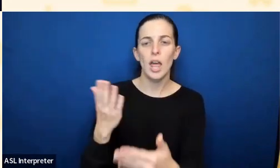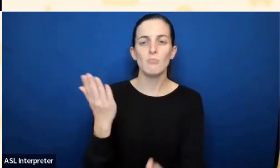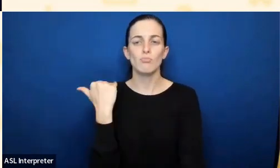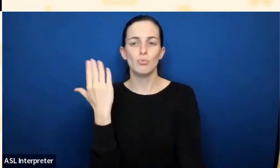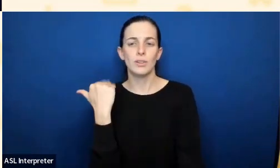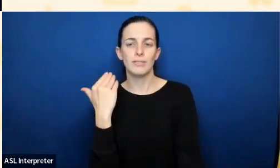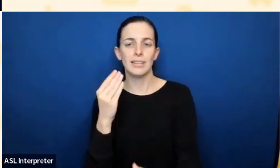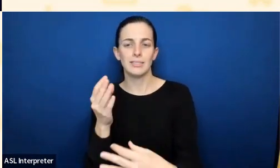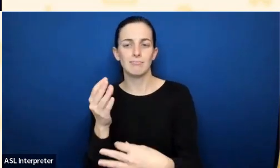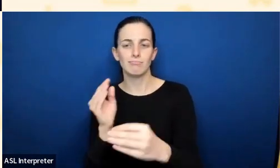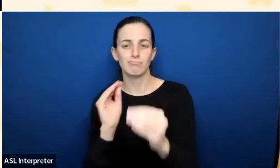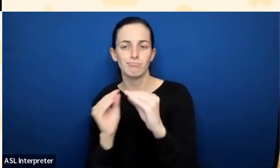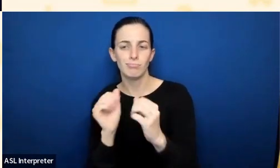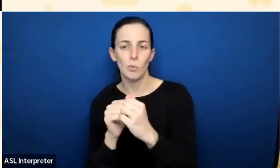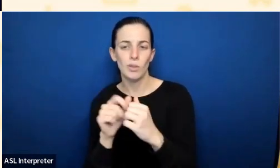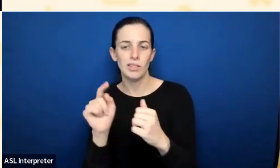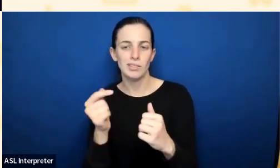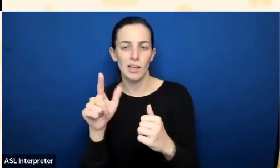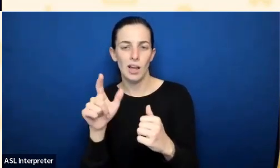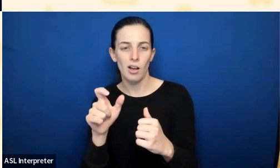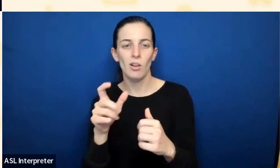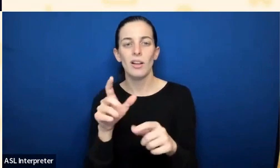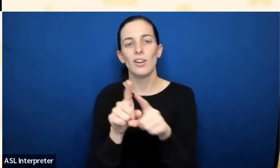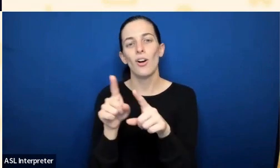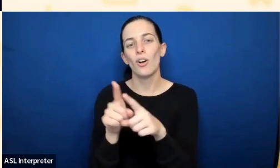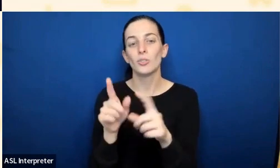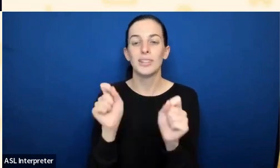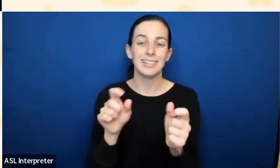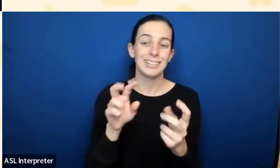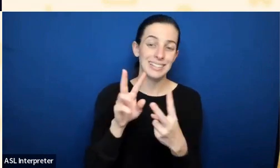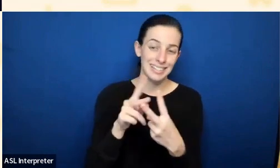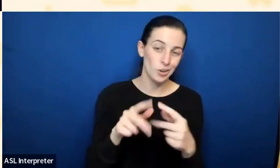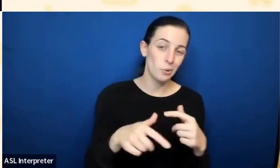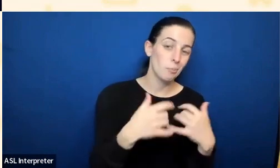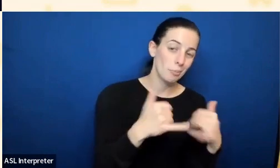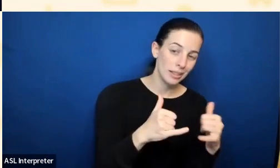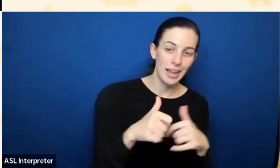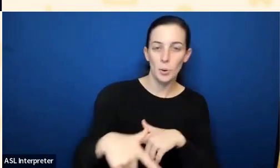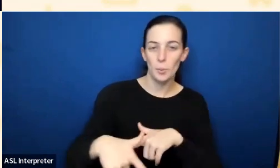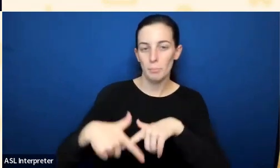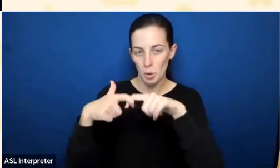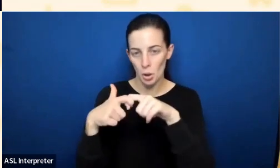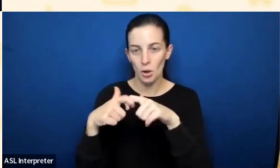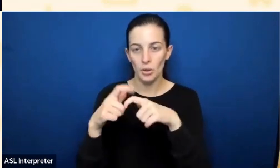Y luego reproducimos o pausamos las animaciones al cargar e interactuar. Así que ese es el resumen de lo que nuestro archivo JavaScript